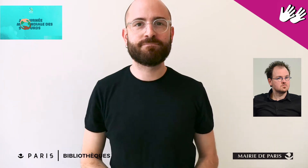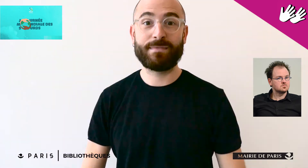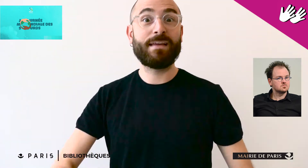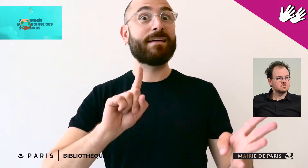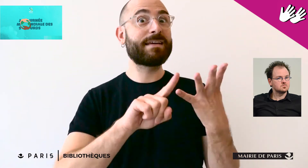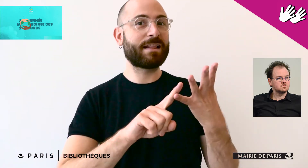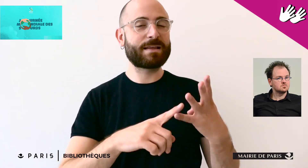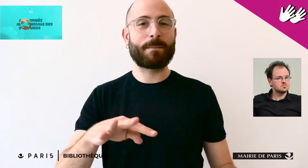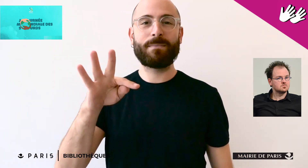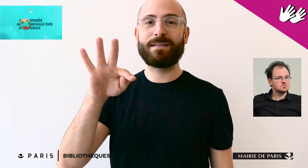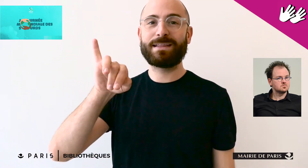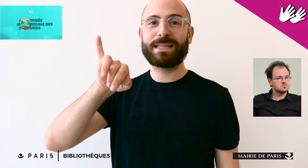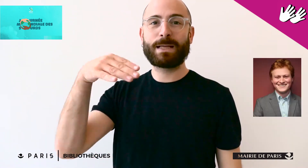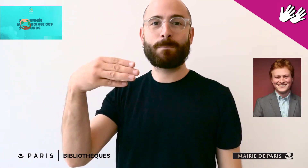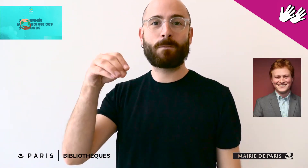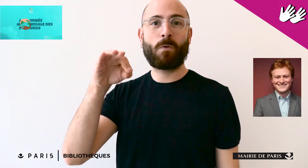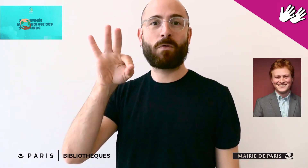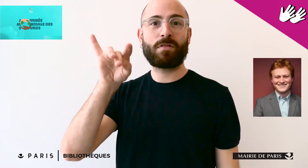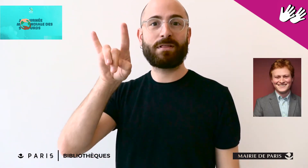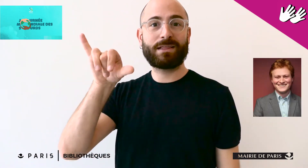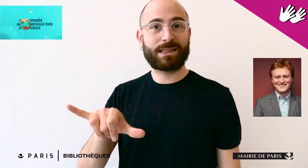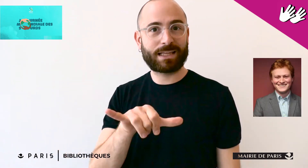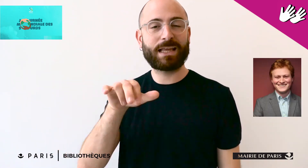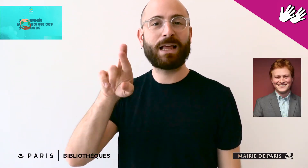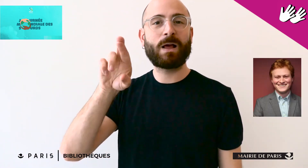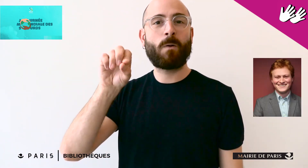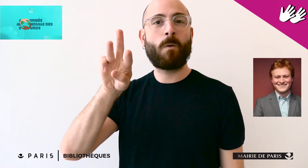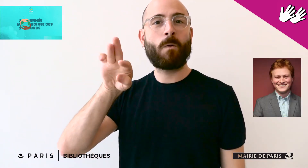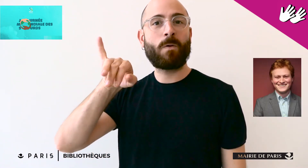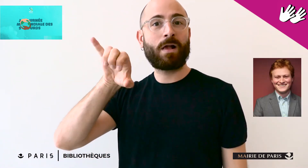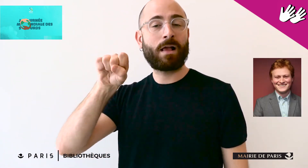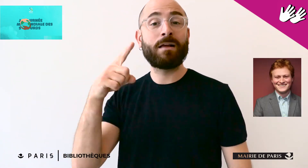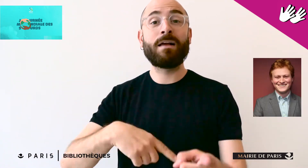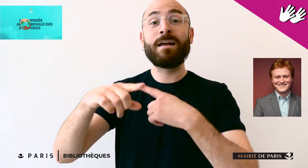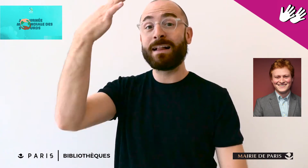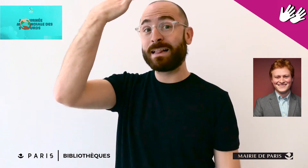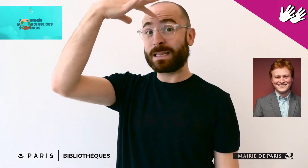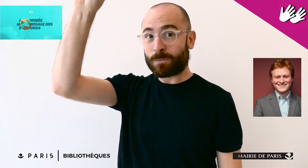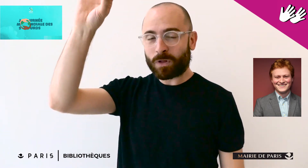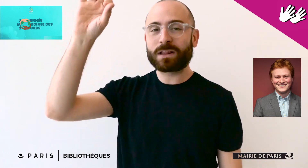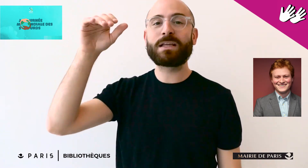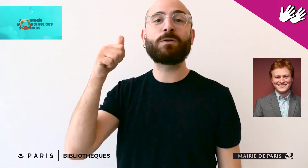Thimothy Rowies,